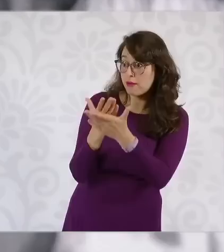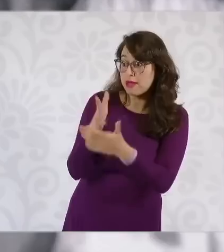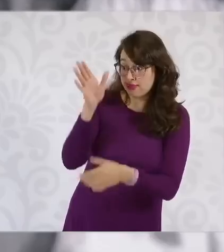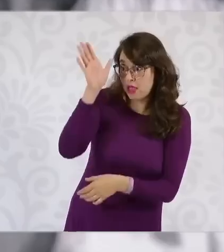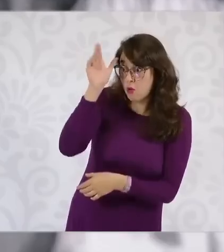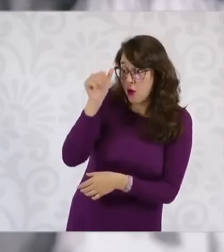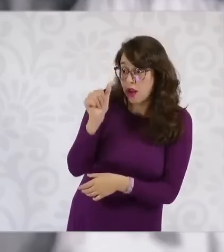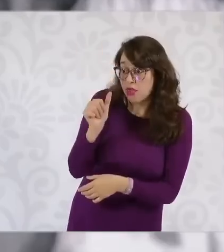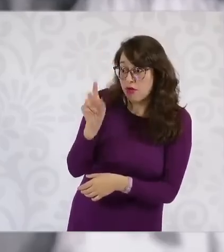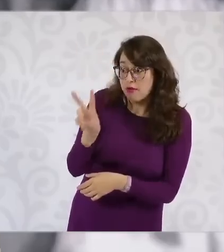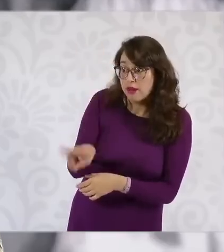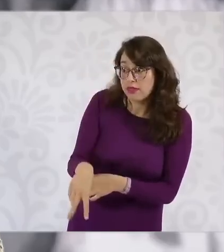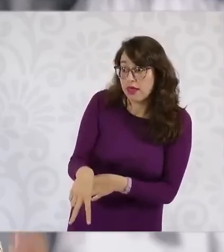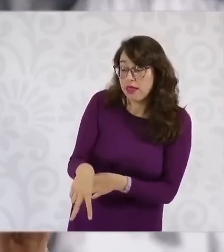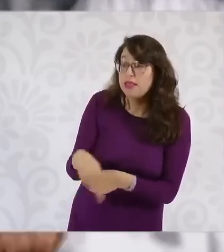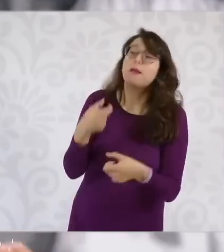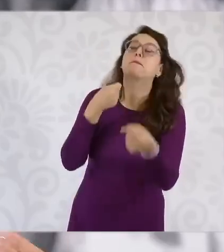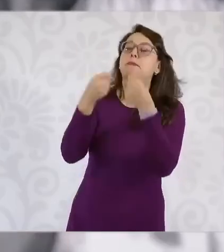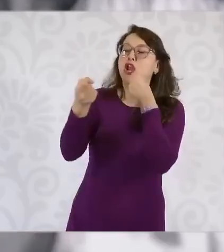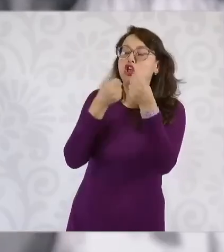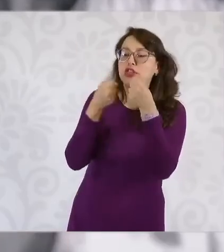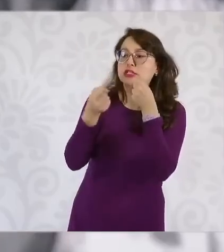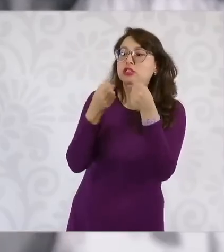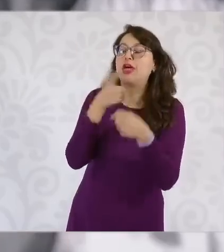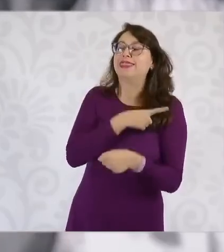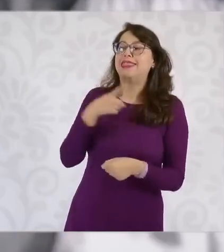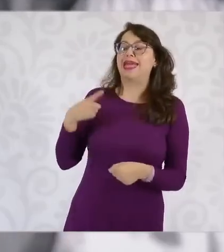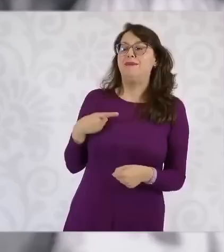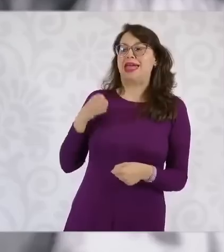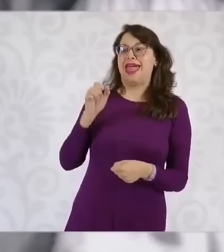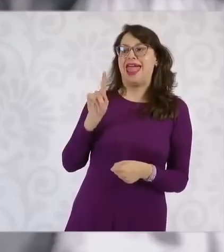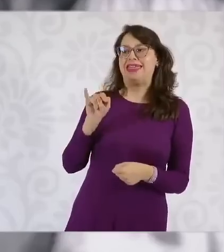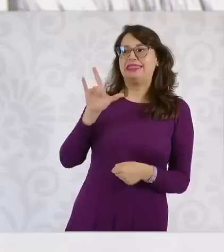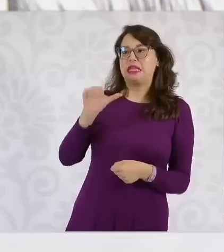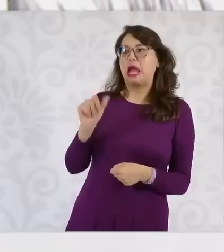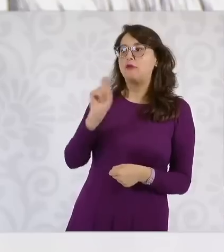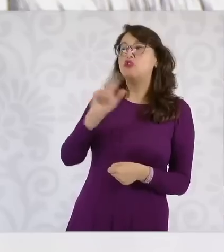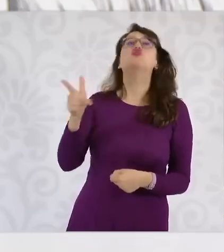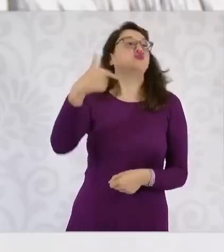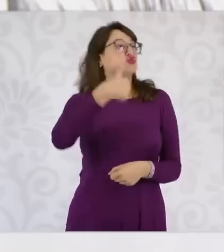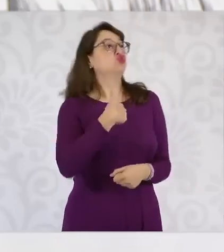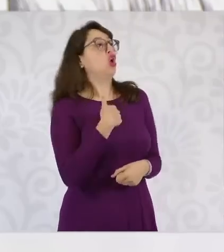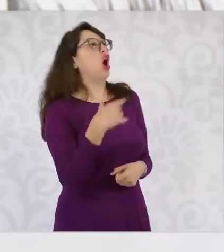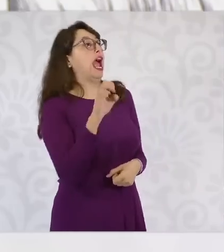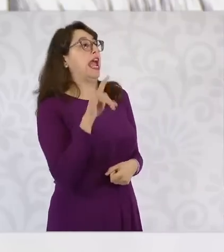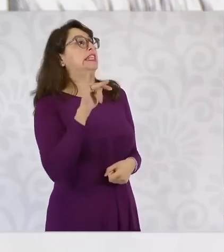los periodistas También tienen una ética profesional Así es yo tengo ética entonces de